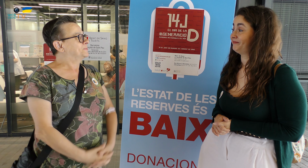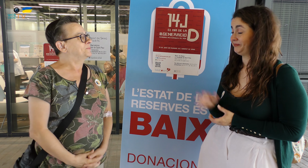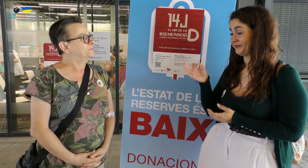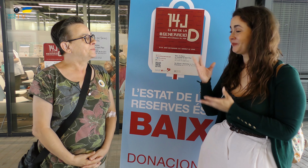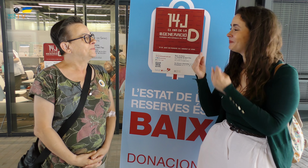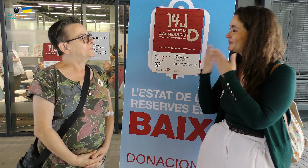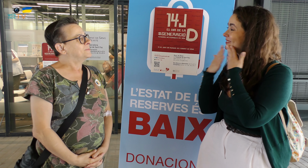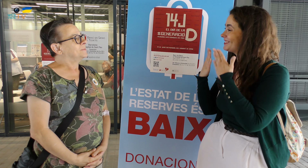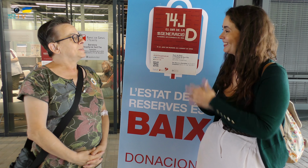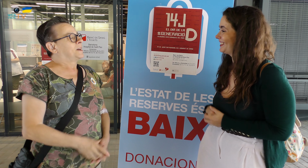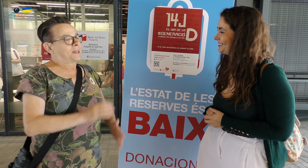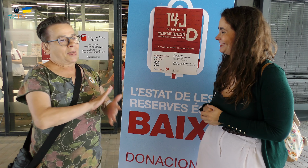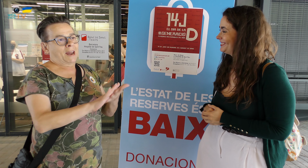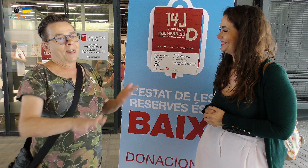Tens raó. Moltes gràcies.